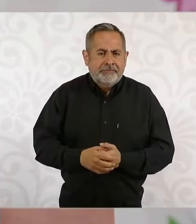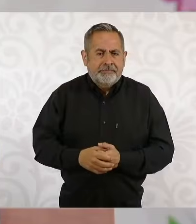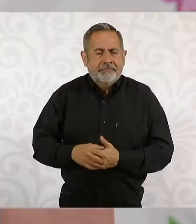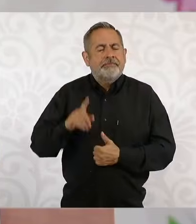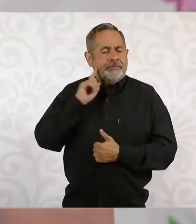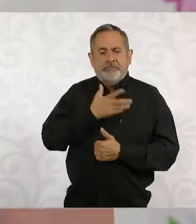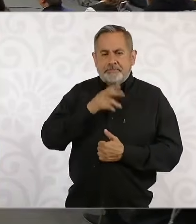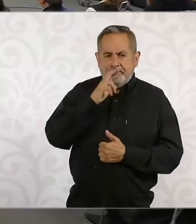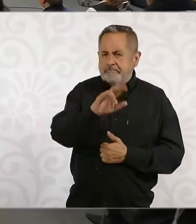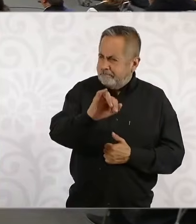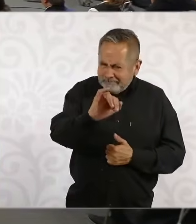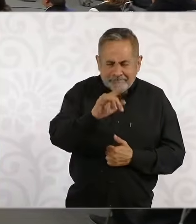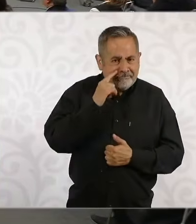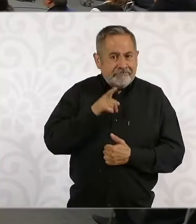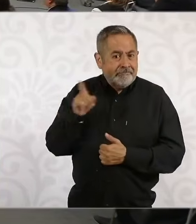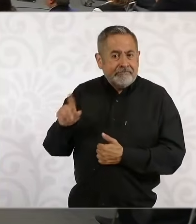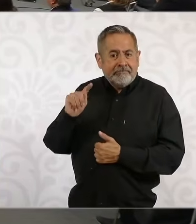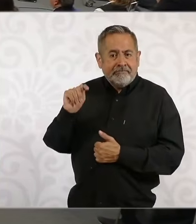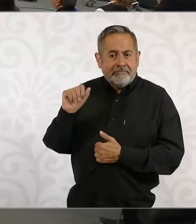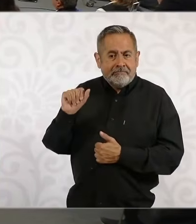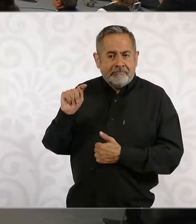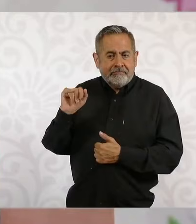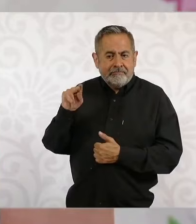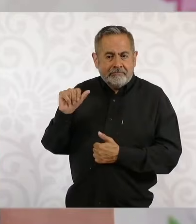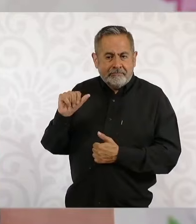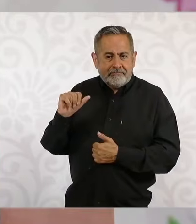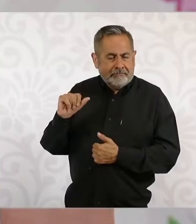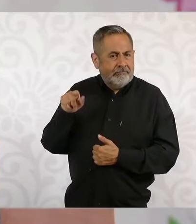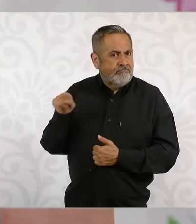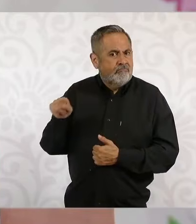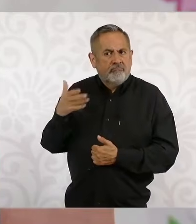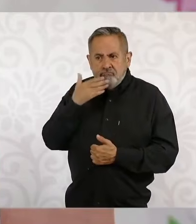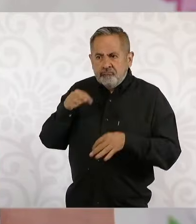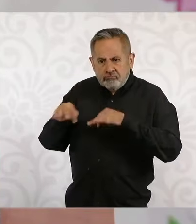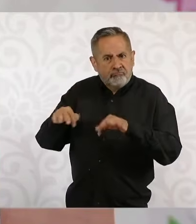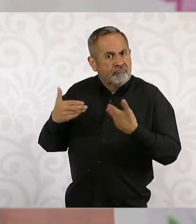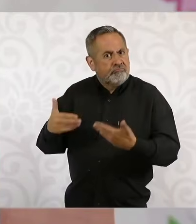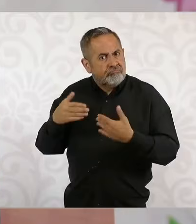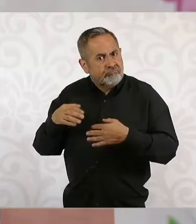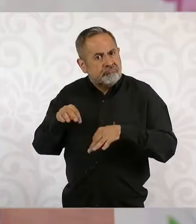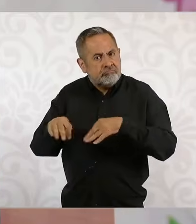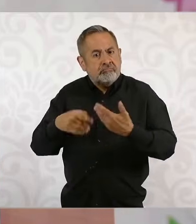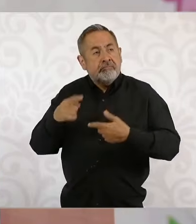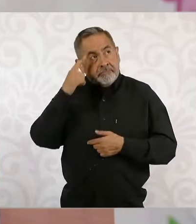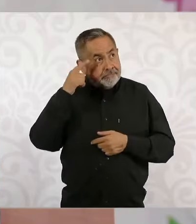un poco de eso también, pero Tatiana Clutier es un trabajo importante para que empresarios